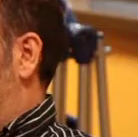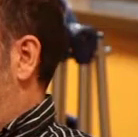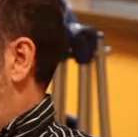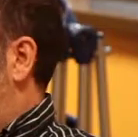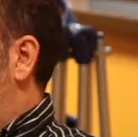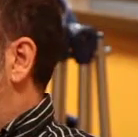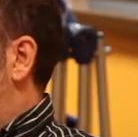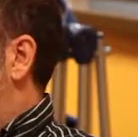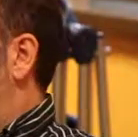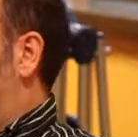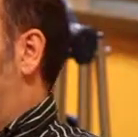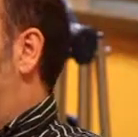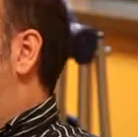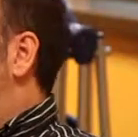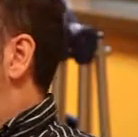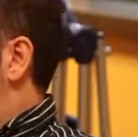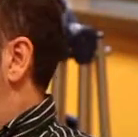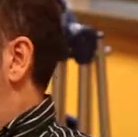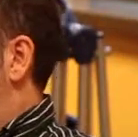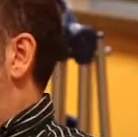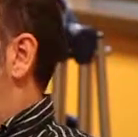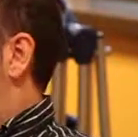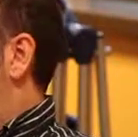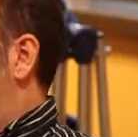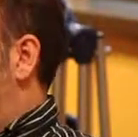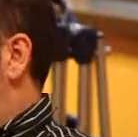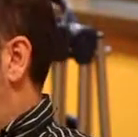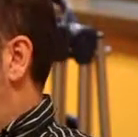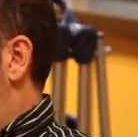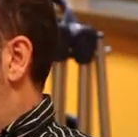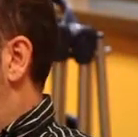que si hay alguna forma de darle más visibilidad a esta investigación que has hecho,